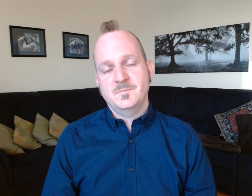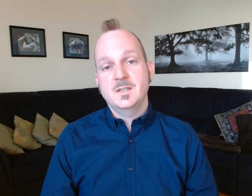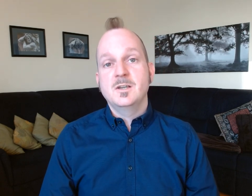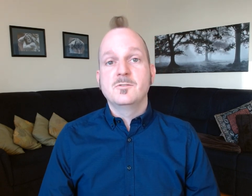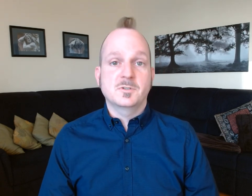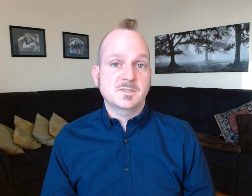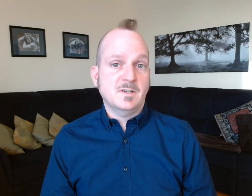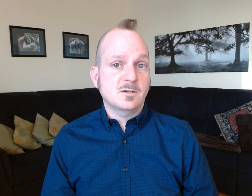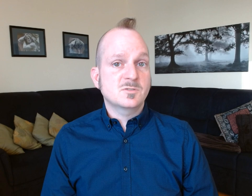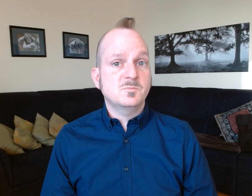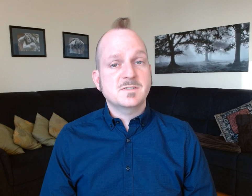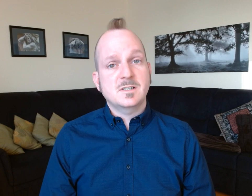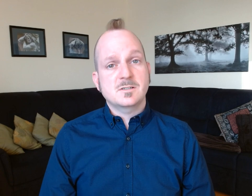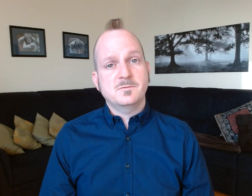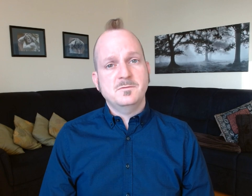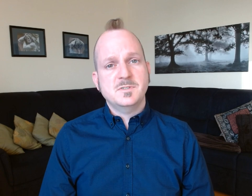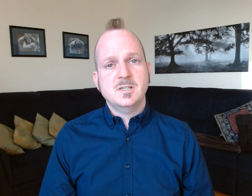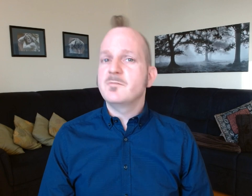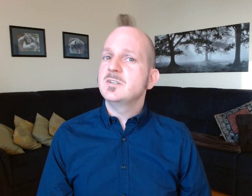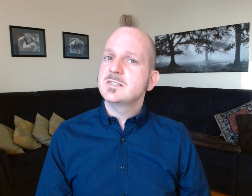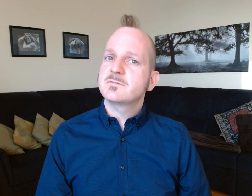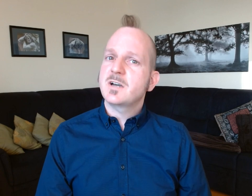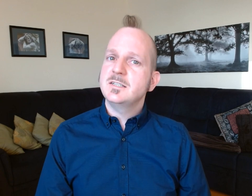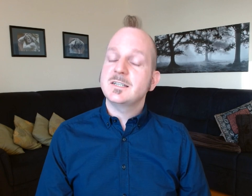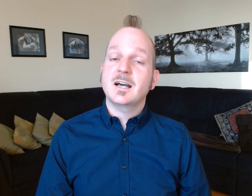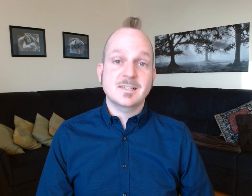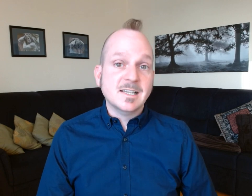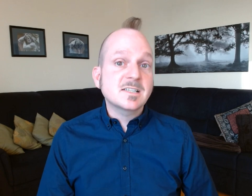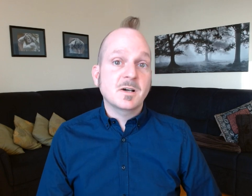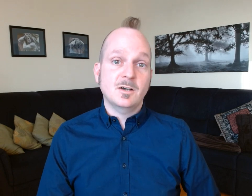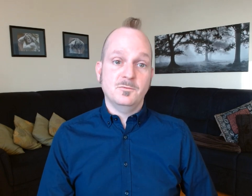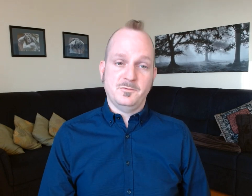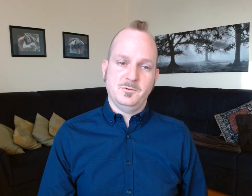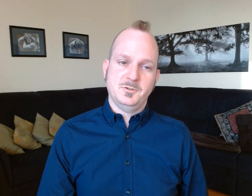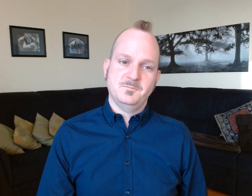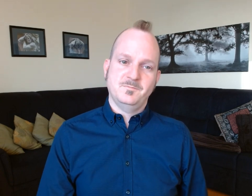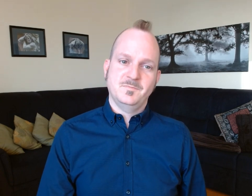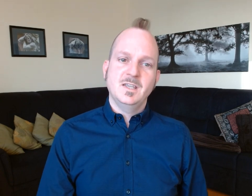Von 2000 bis 2015 haben wir dieses Freilichttheater 6 Mal aufgeführt.